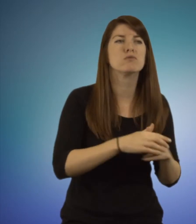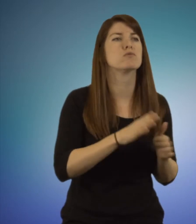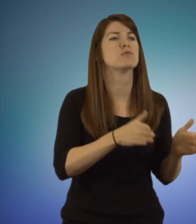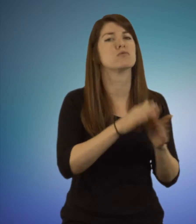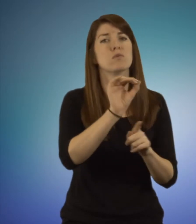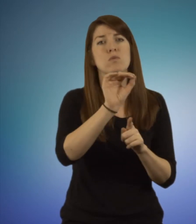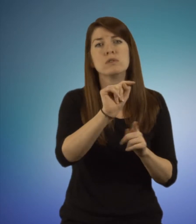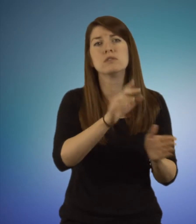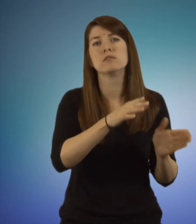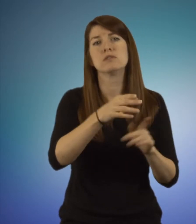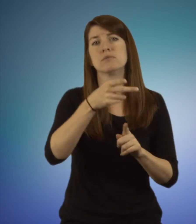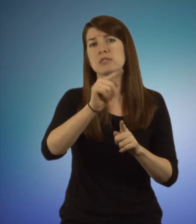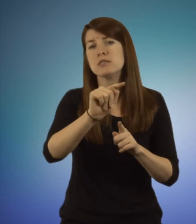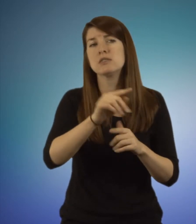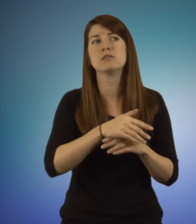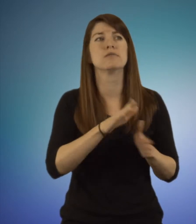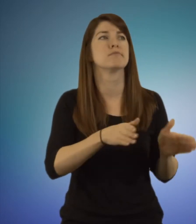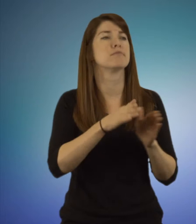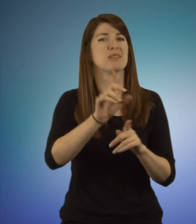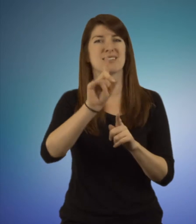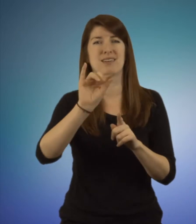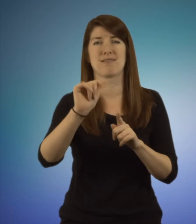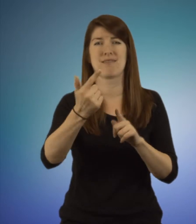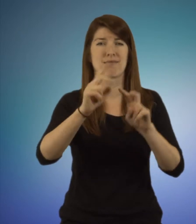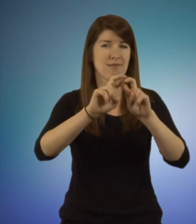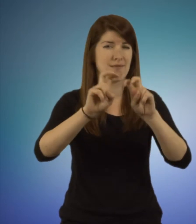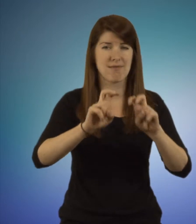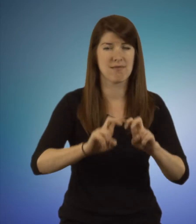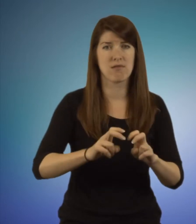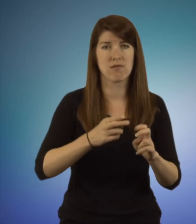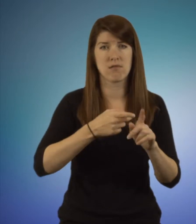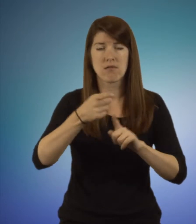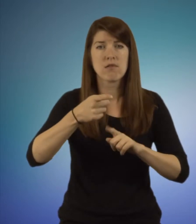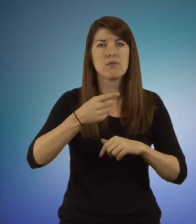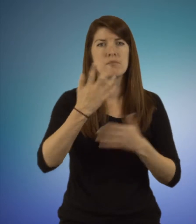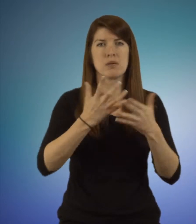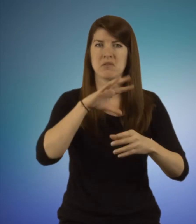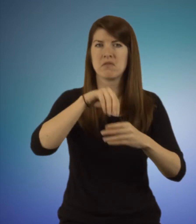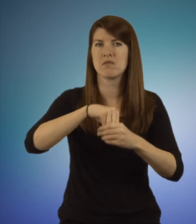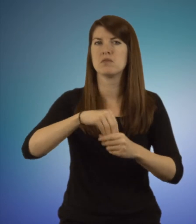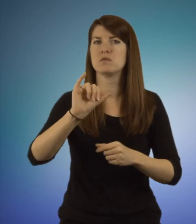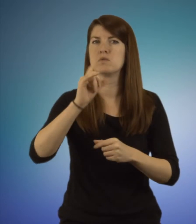Los proveedores de servicios específicos, como un proveedor de servicios de IA, estarán involucrados.